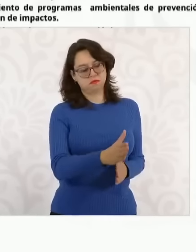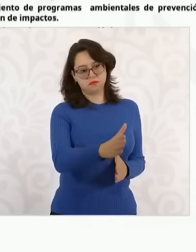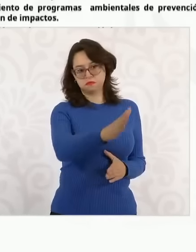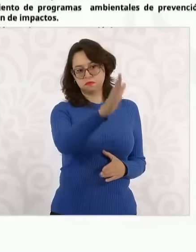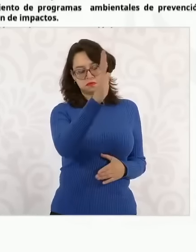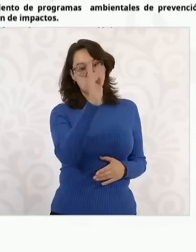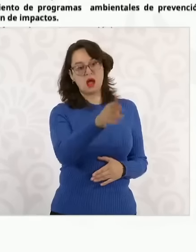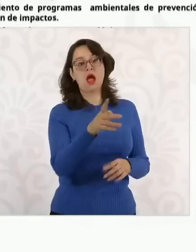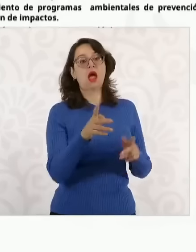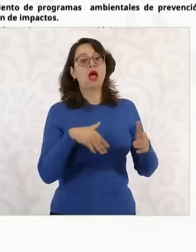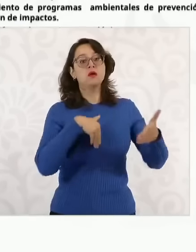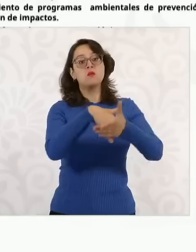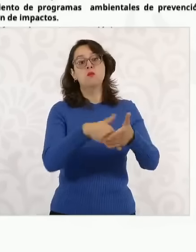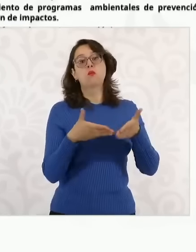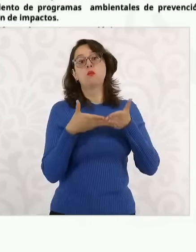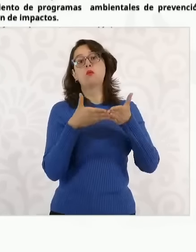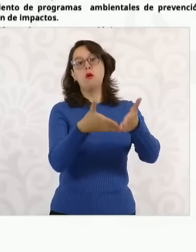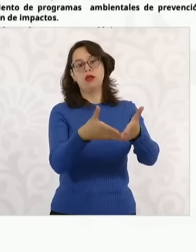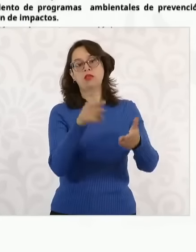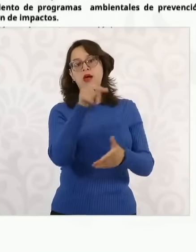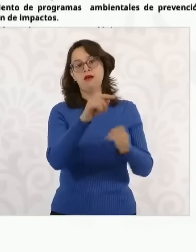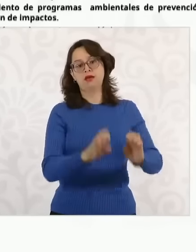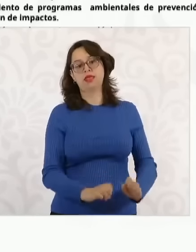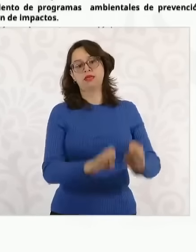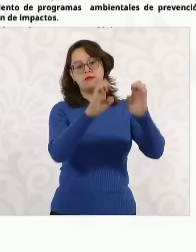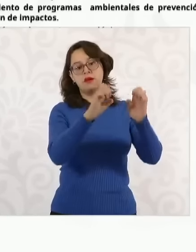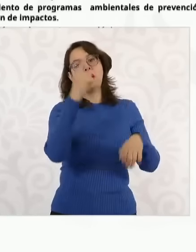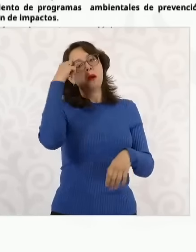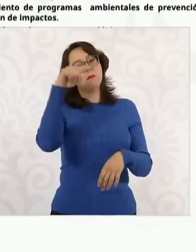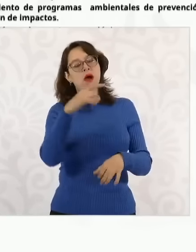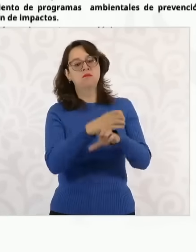tenemos un complejo adicional con instalaciones para carga general, pero sobre todo una terminal